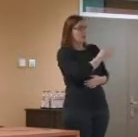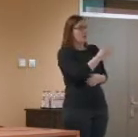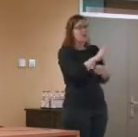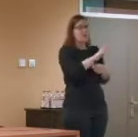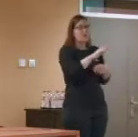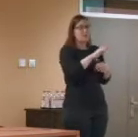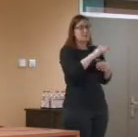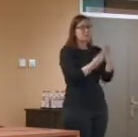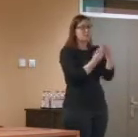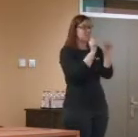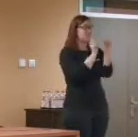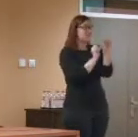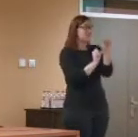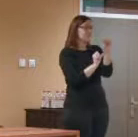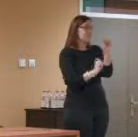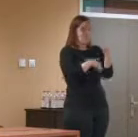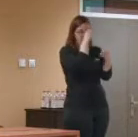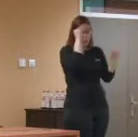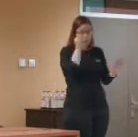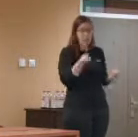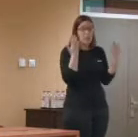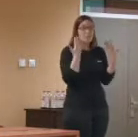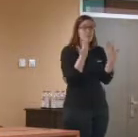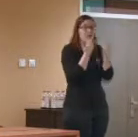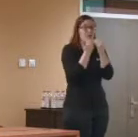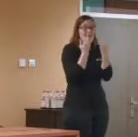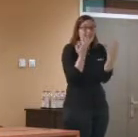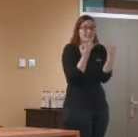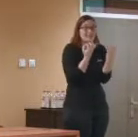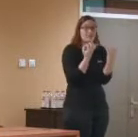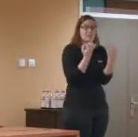gracias a la actuación de los medios de Madrid que